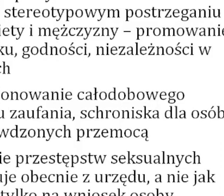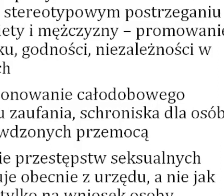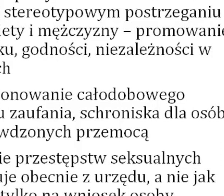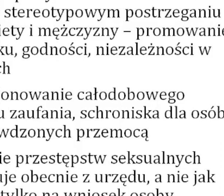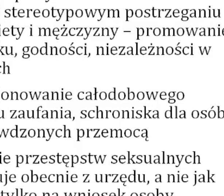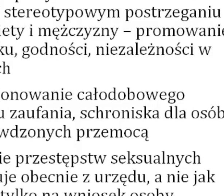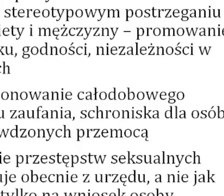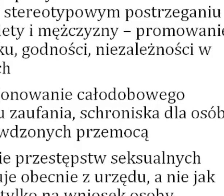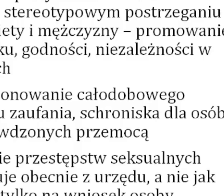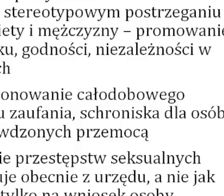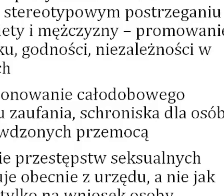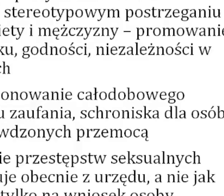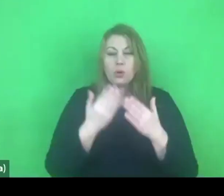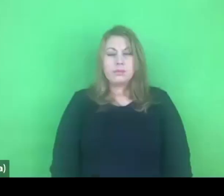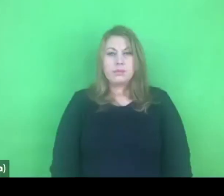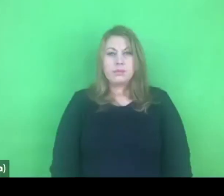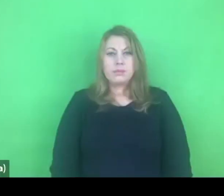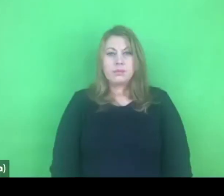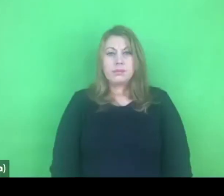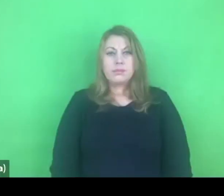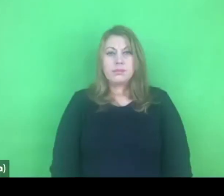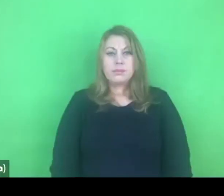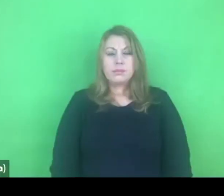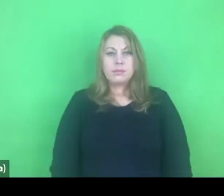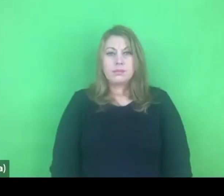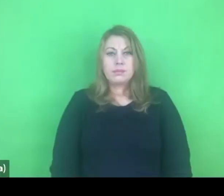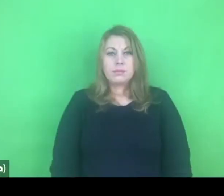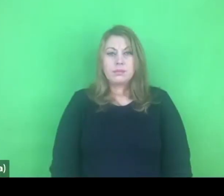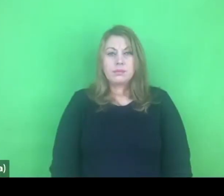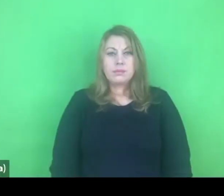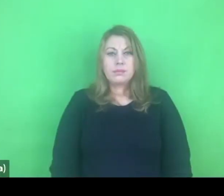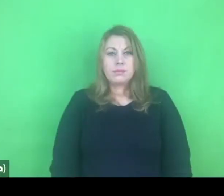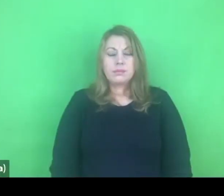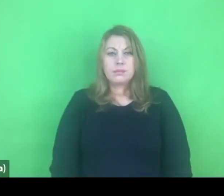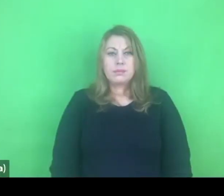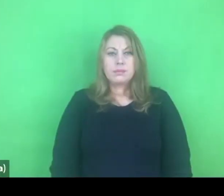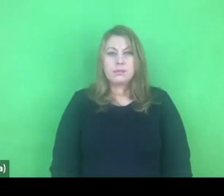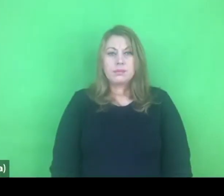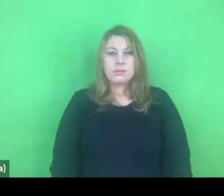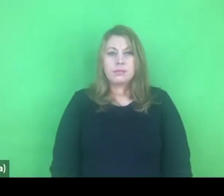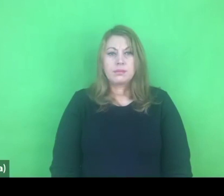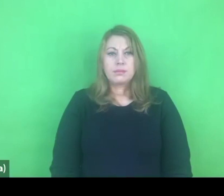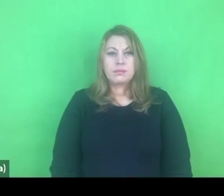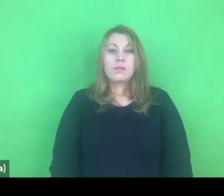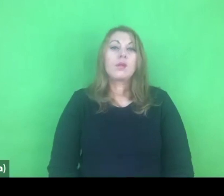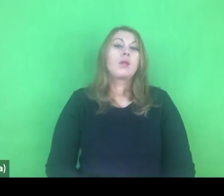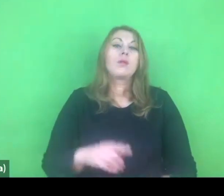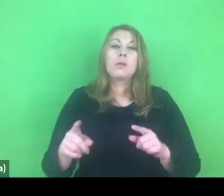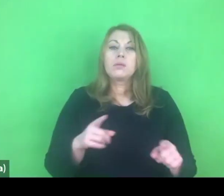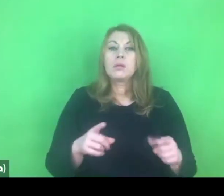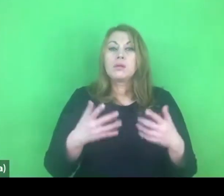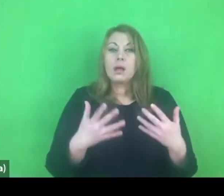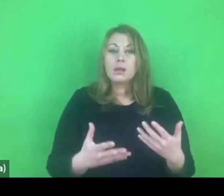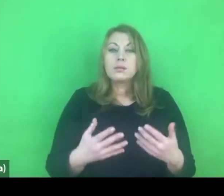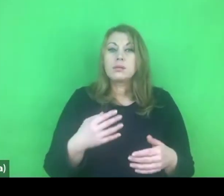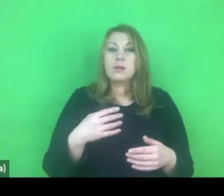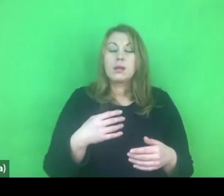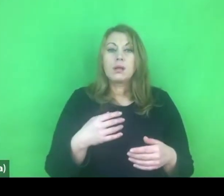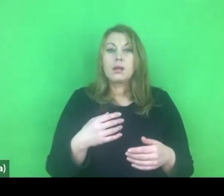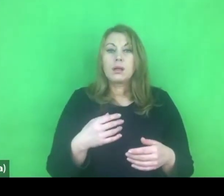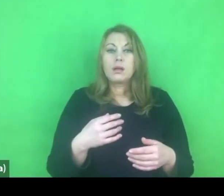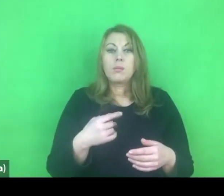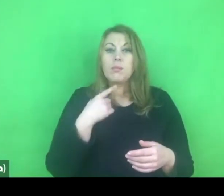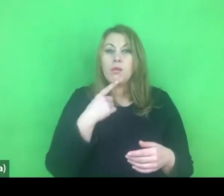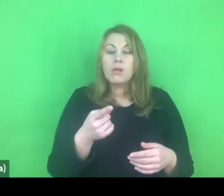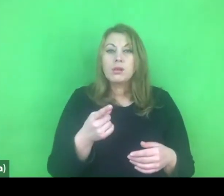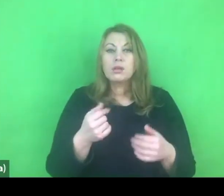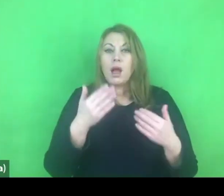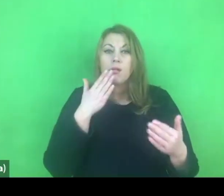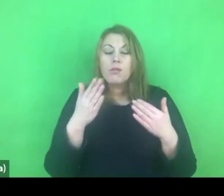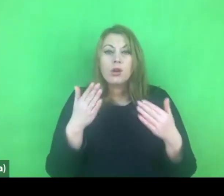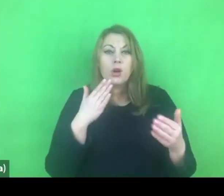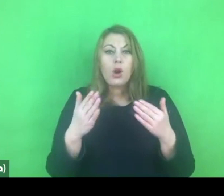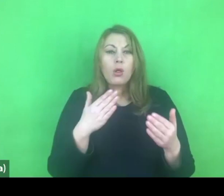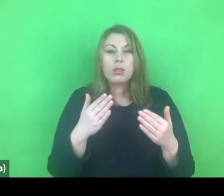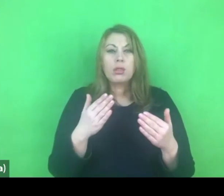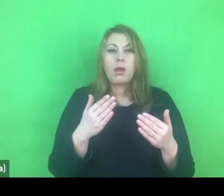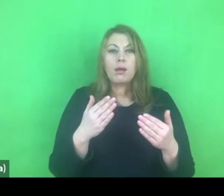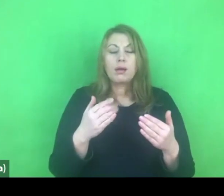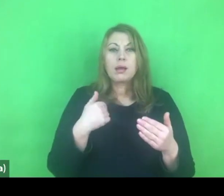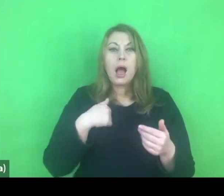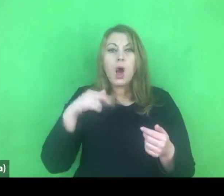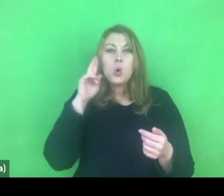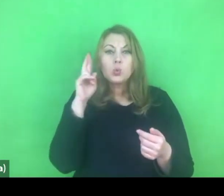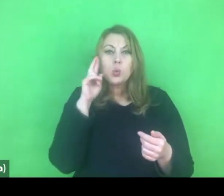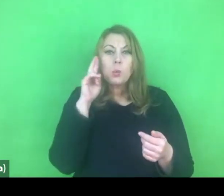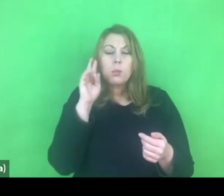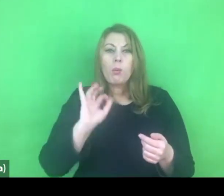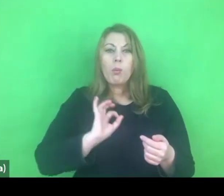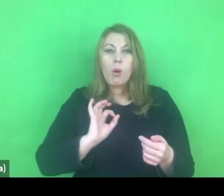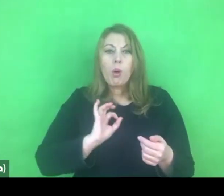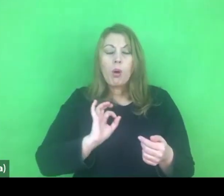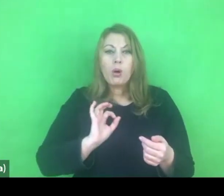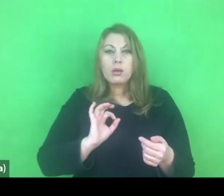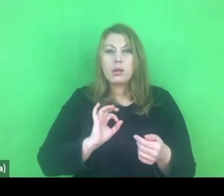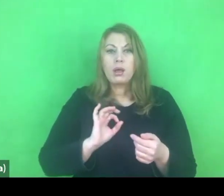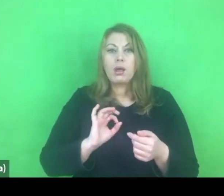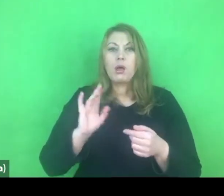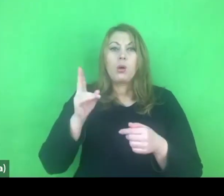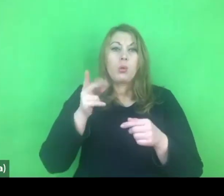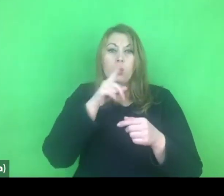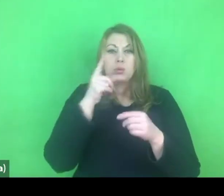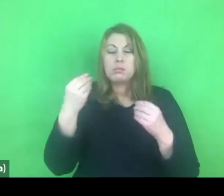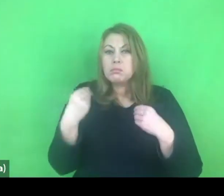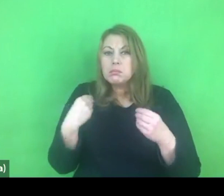Próbuję zestawić Państwu zagrożenia, które według niektórych osób niesie ze sobą konwencja stambulska.